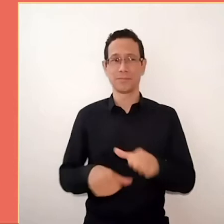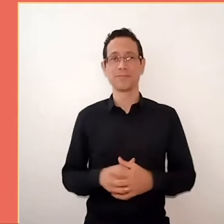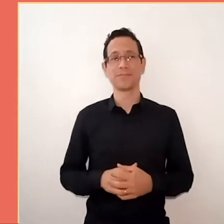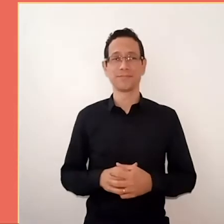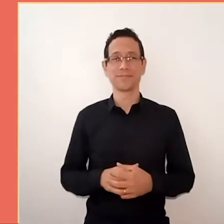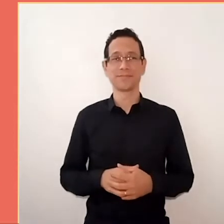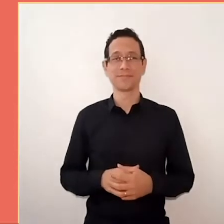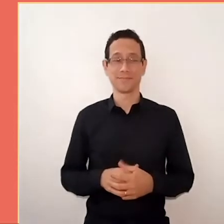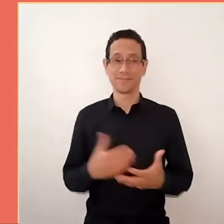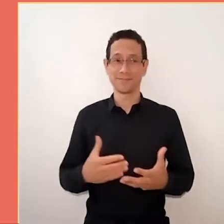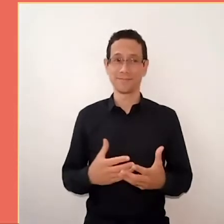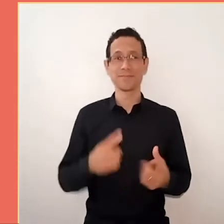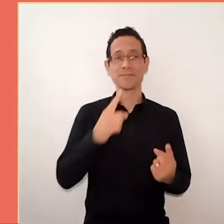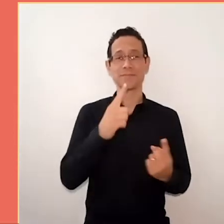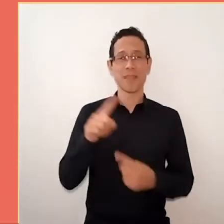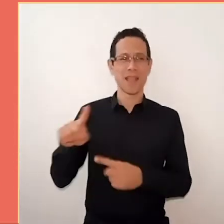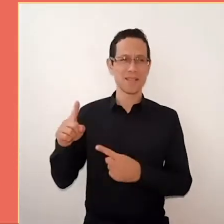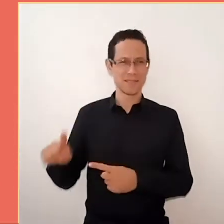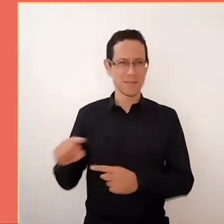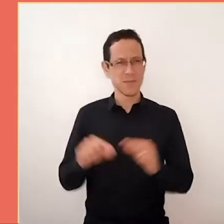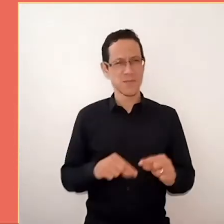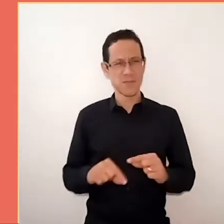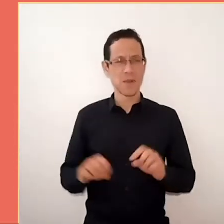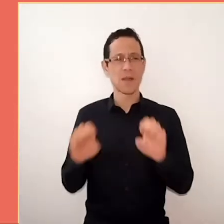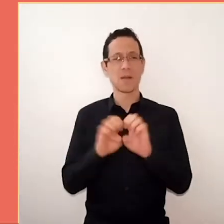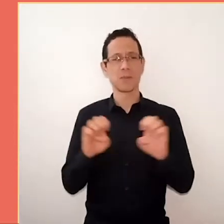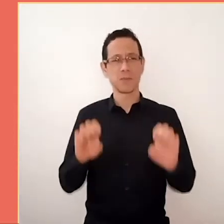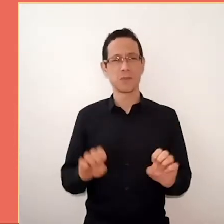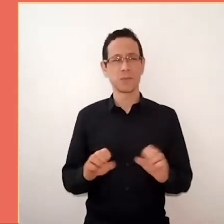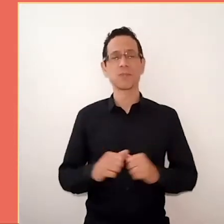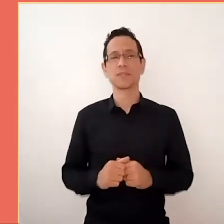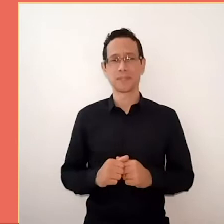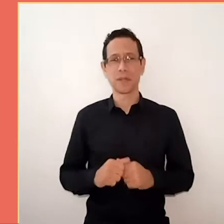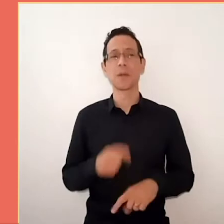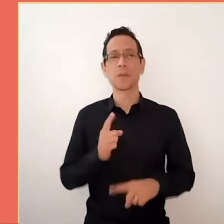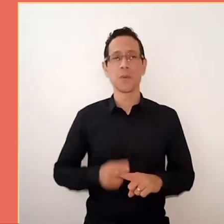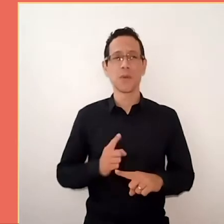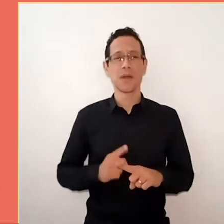Ameaça as estruturas, o que uma sociedade livre